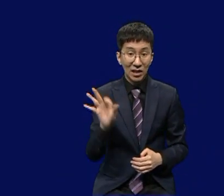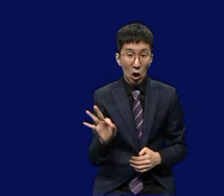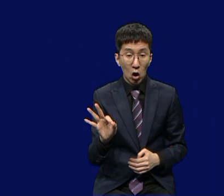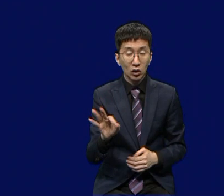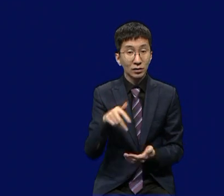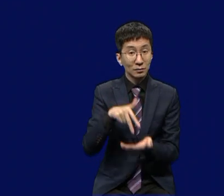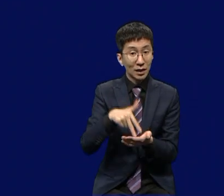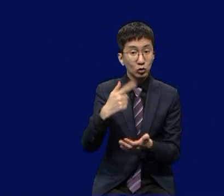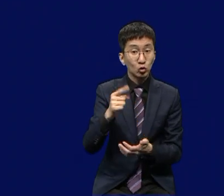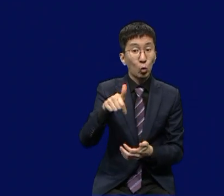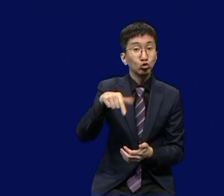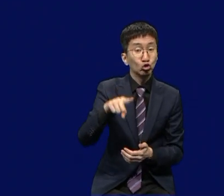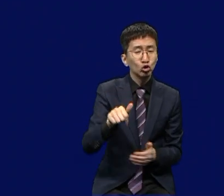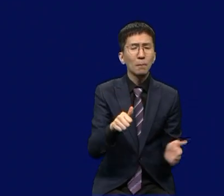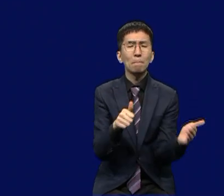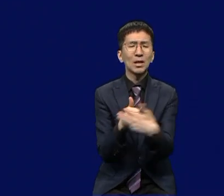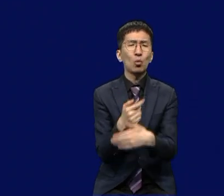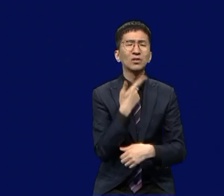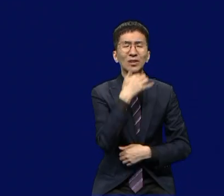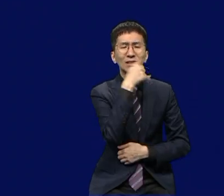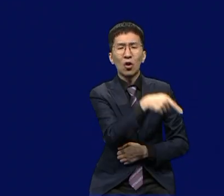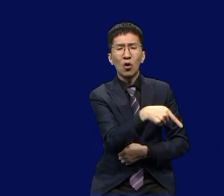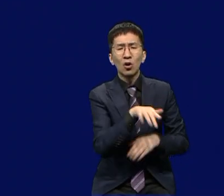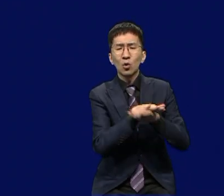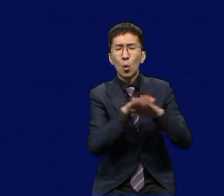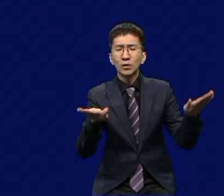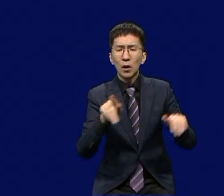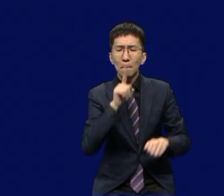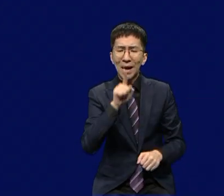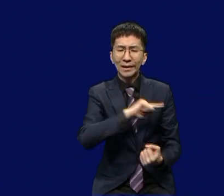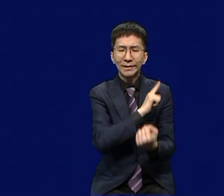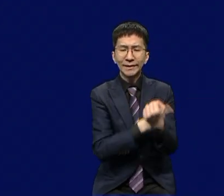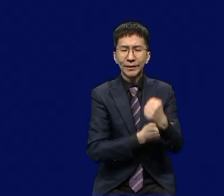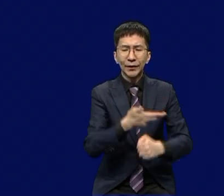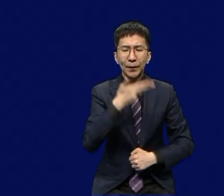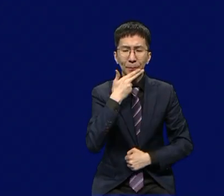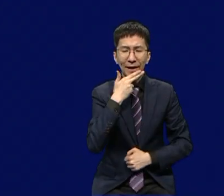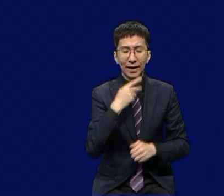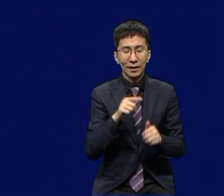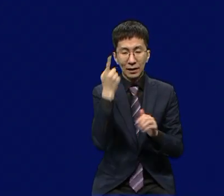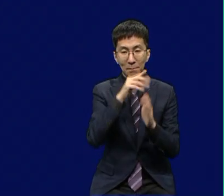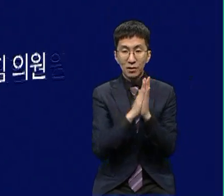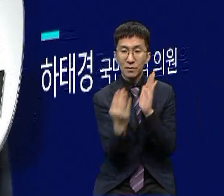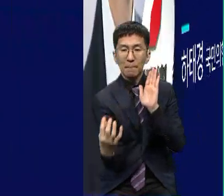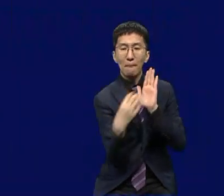단단히 한 몫했다며 공정을 말할 자격이 없다고 SNS에 글을 썼고 김태호 의원은